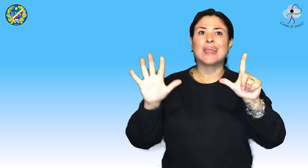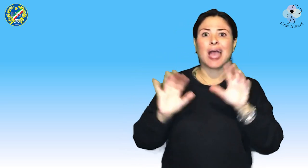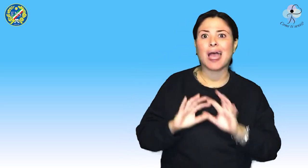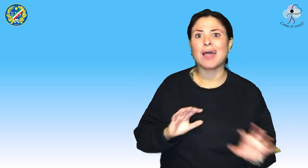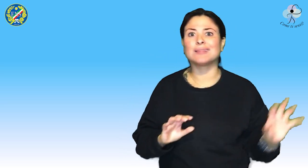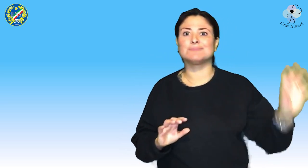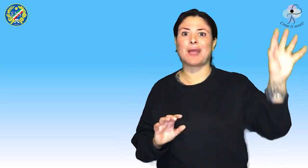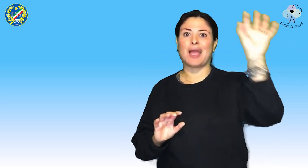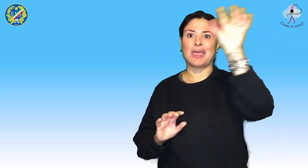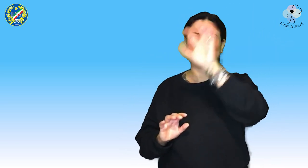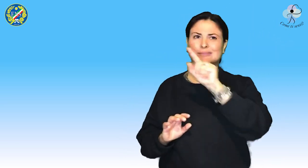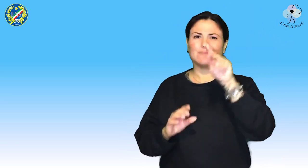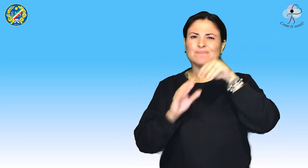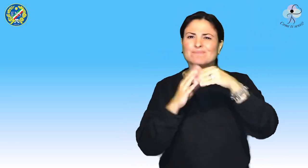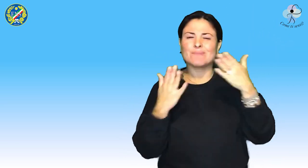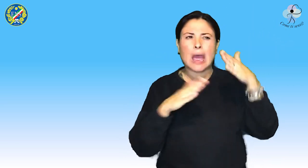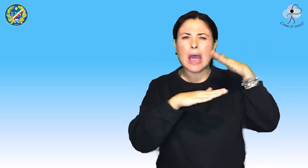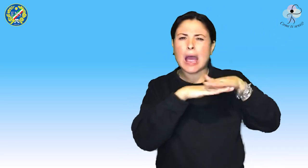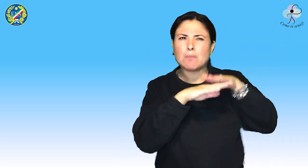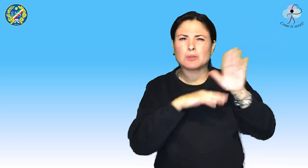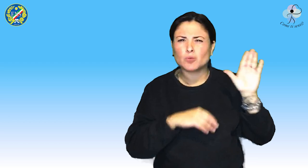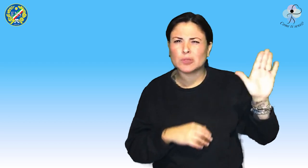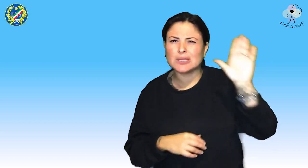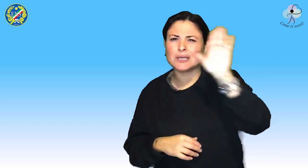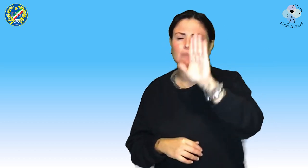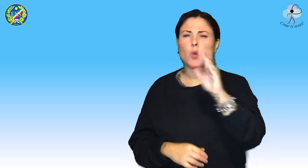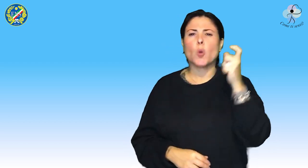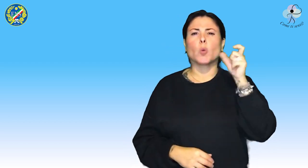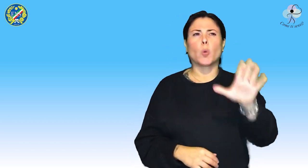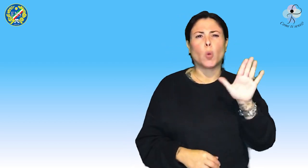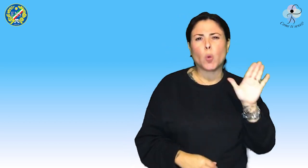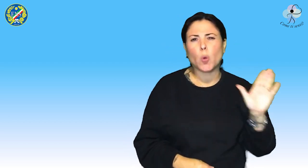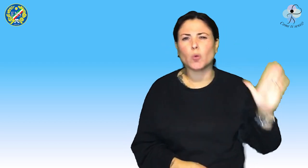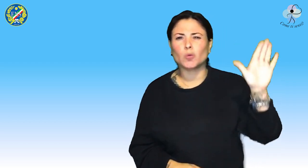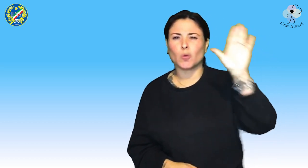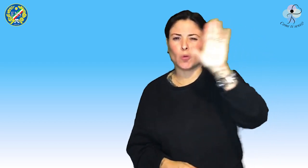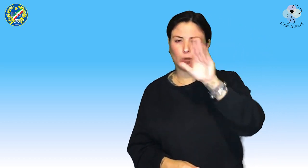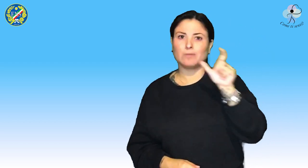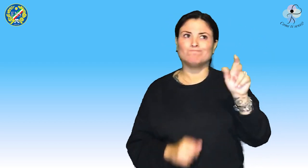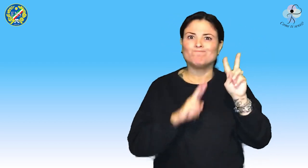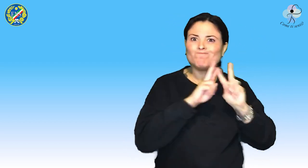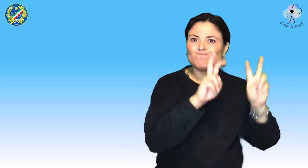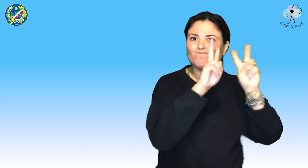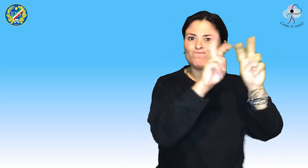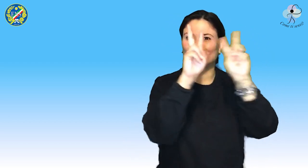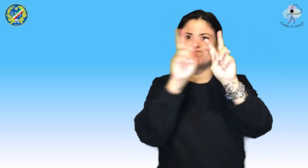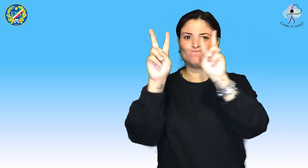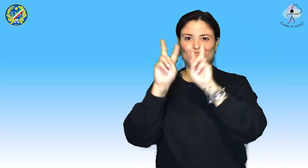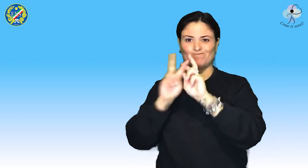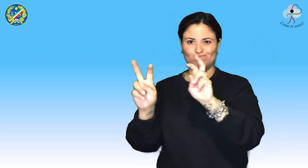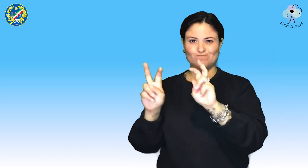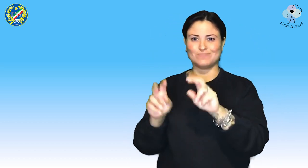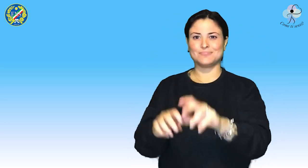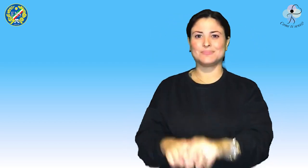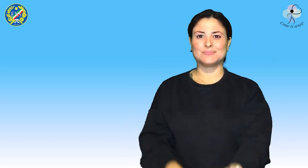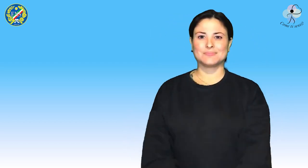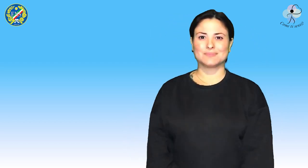di sette paesi con abitudini e culture contrastanti, sono state analizzate.